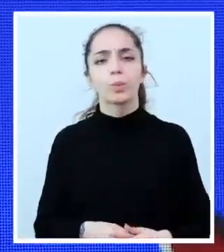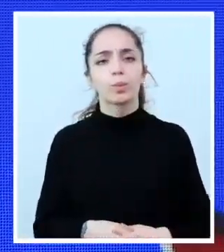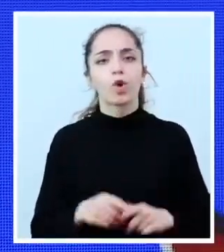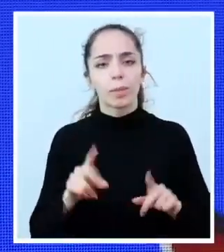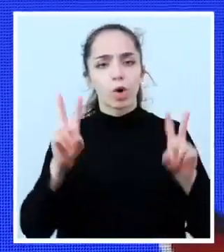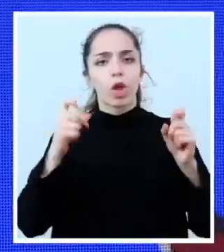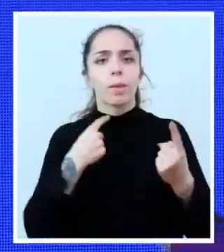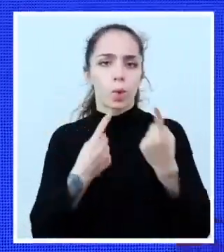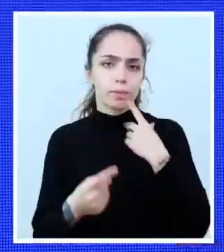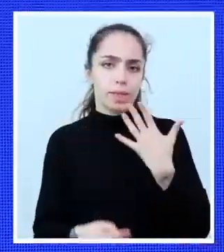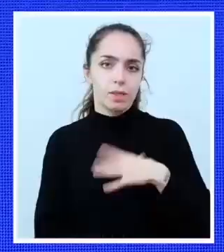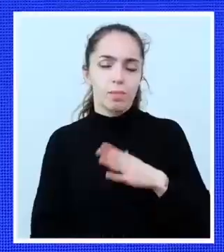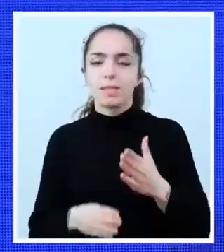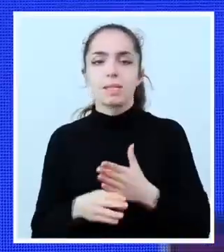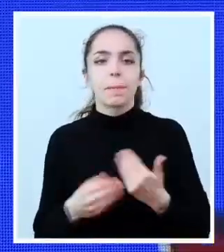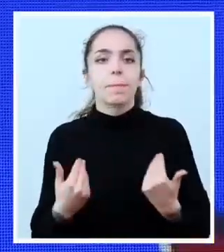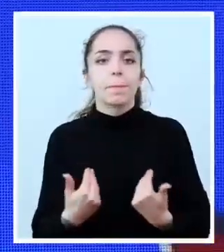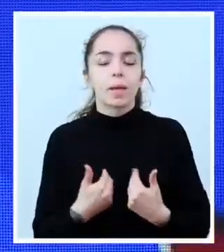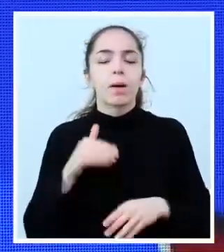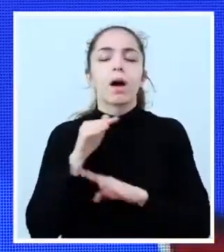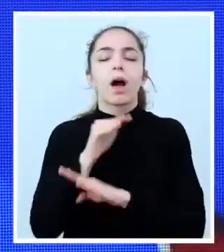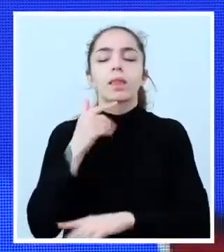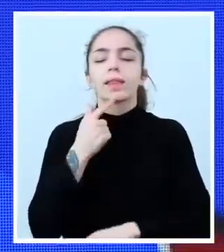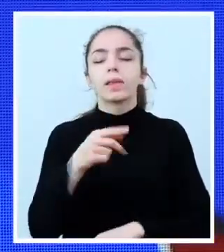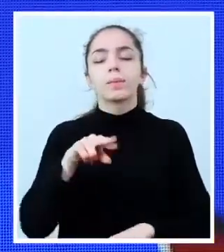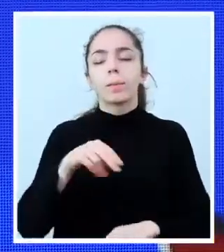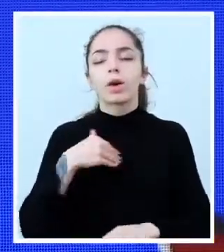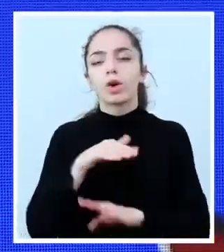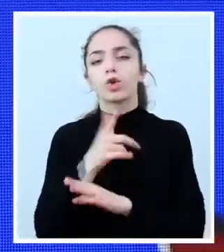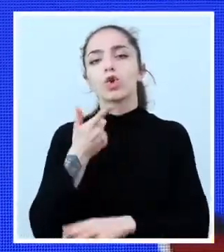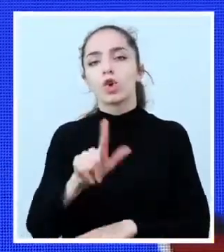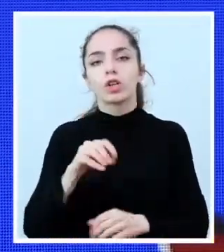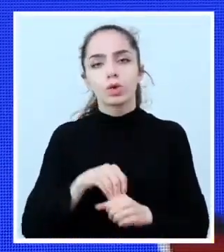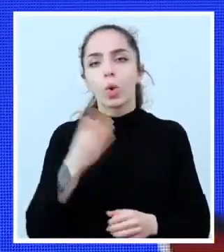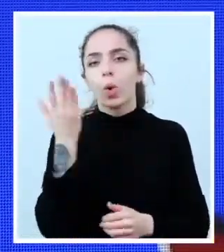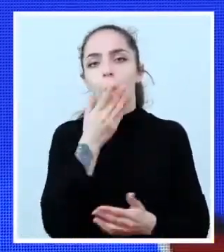Bu konuya, bu soruna değinmek istiyorum açıkçası... çünkü benim hayatım dediğim gibi köyde geçti.